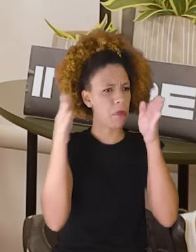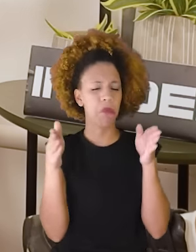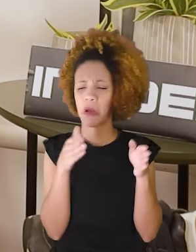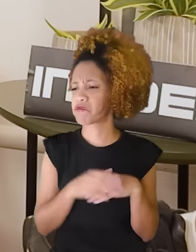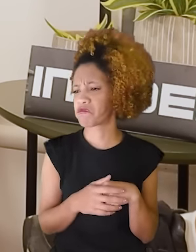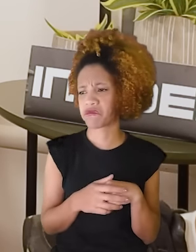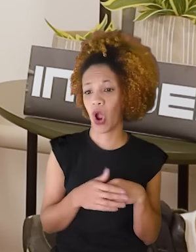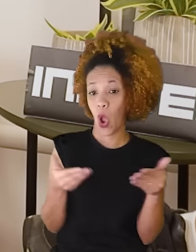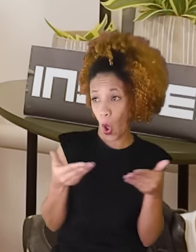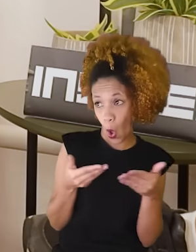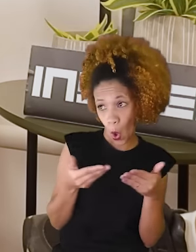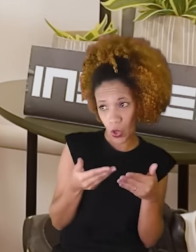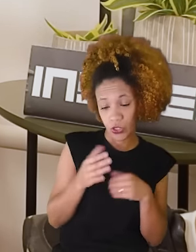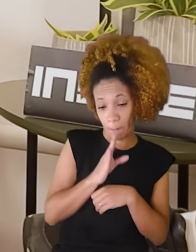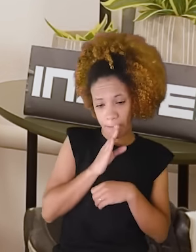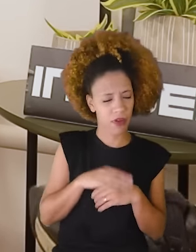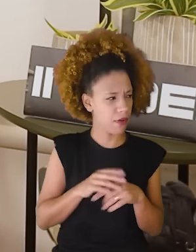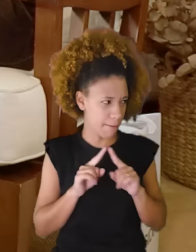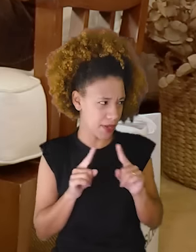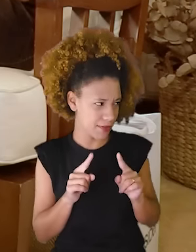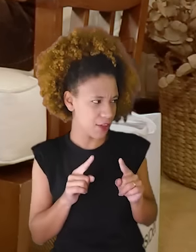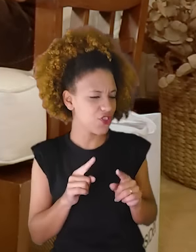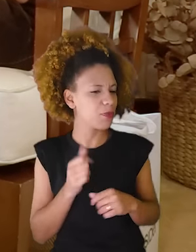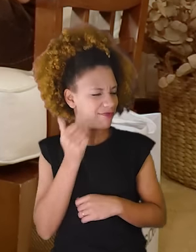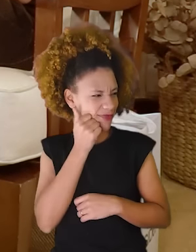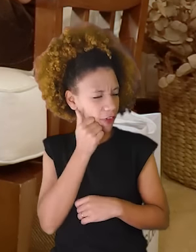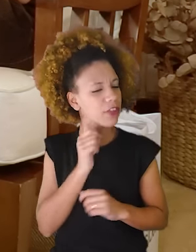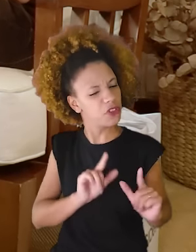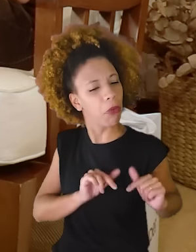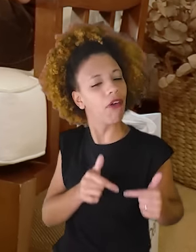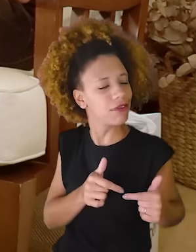tava nem aí hoje em dia eu sou mais cara de pau para chegar em mulher assim sempre fui Cara de Pau